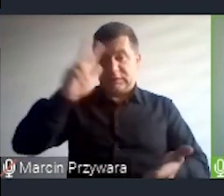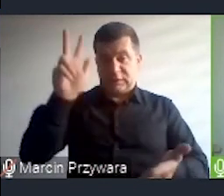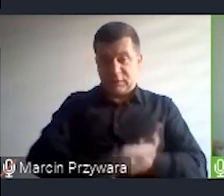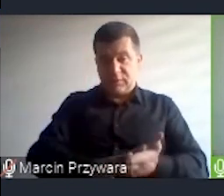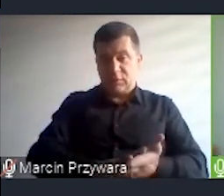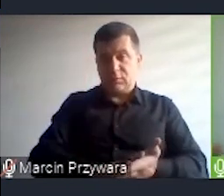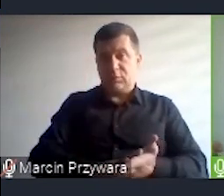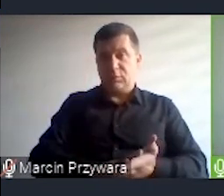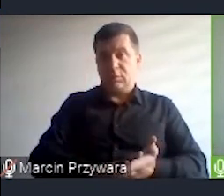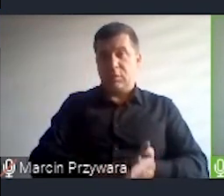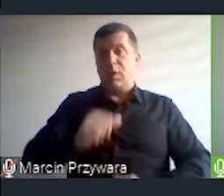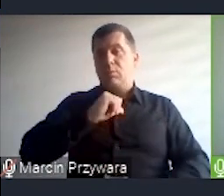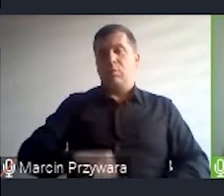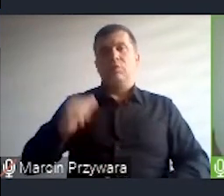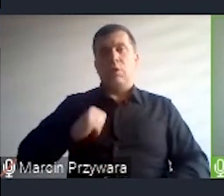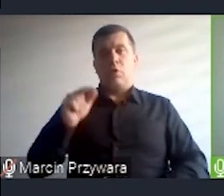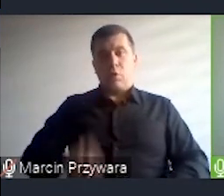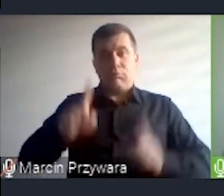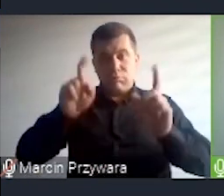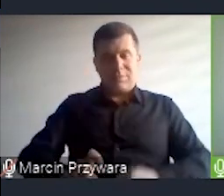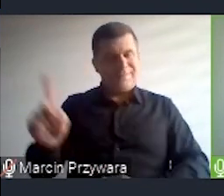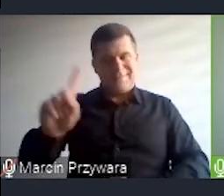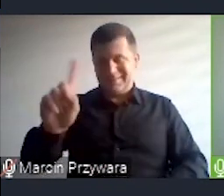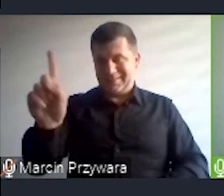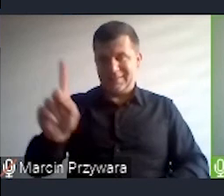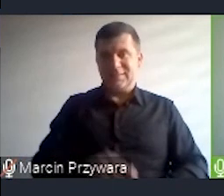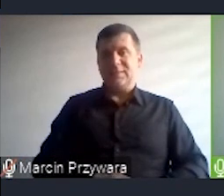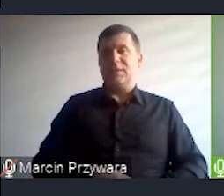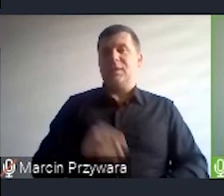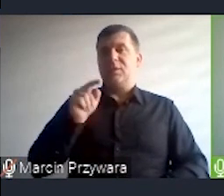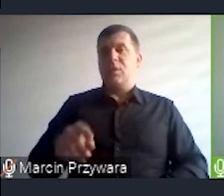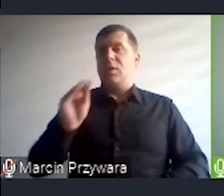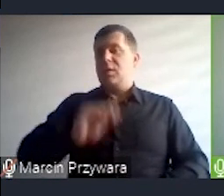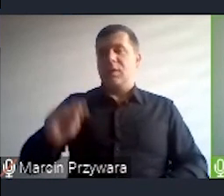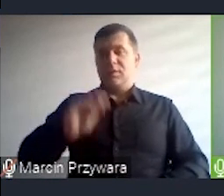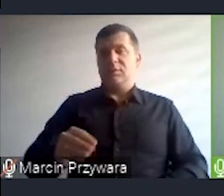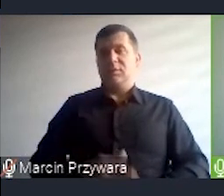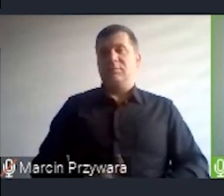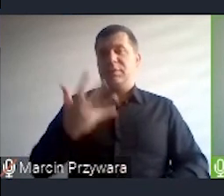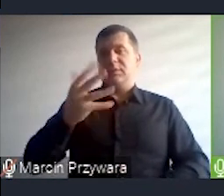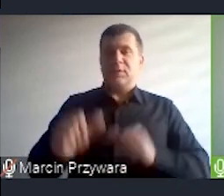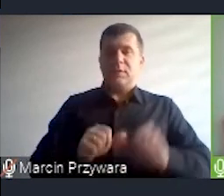burmistrz już czeka – „to wtedy?” – to od tego momentu jeszcze 5 lat.